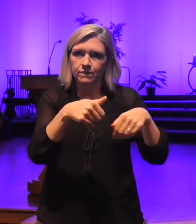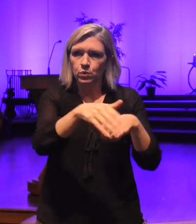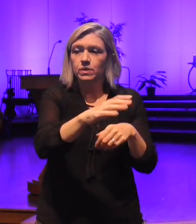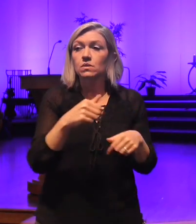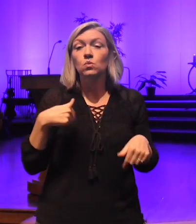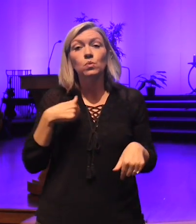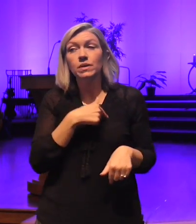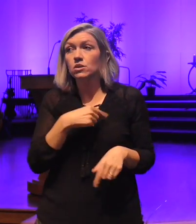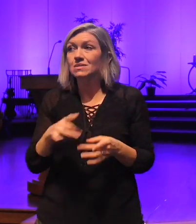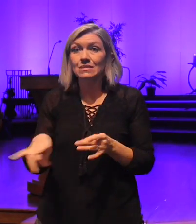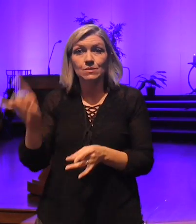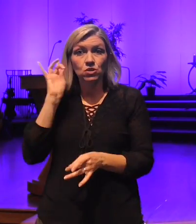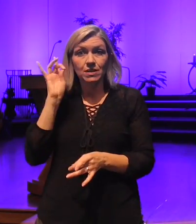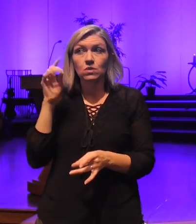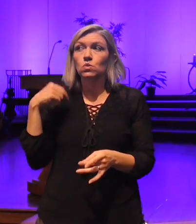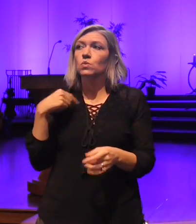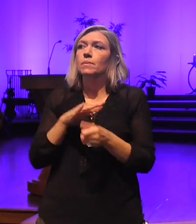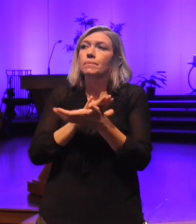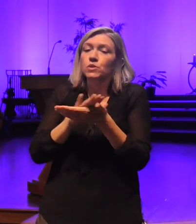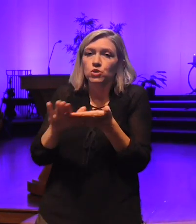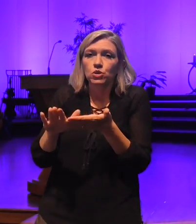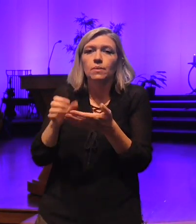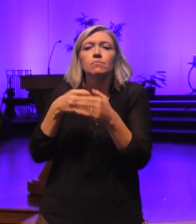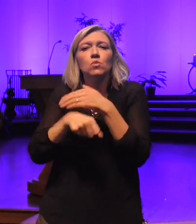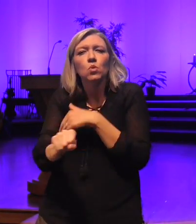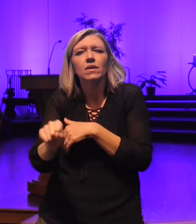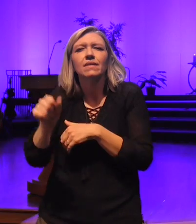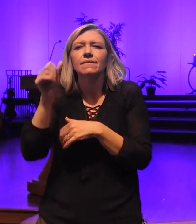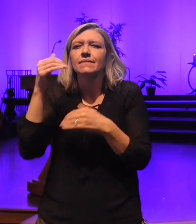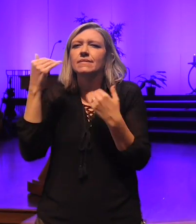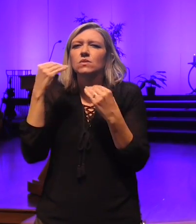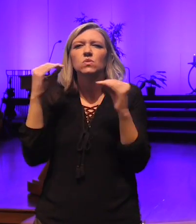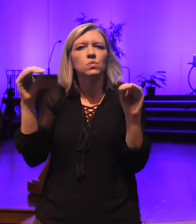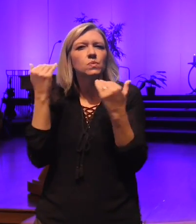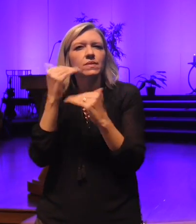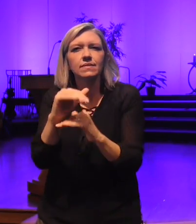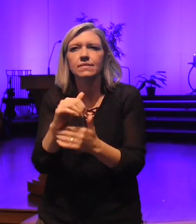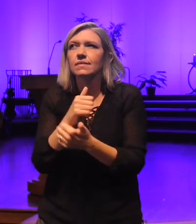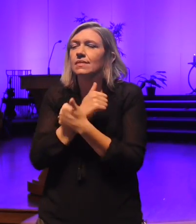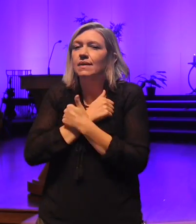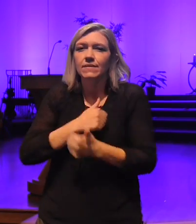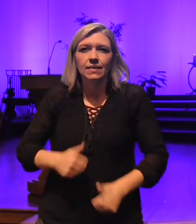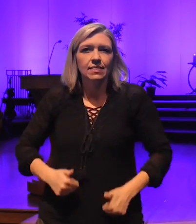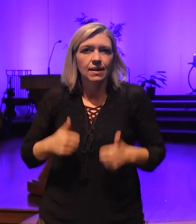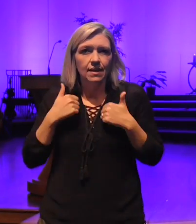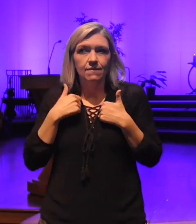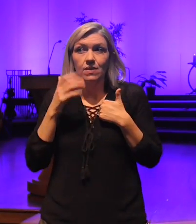nosotros que nacimos de una vida amorosa infinita esa vida esa vida nos sostiene si se lo permitimos